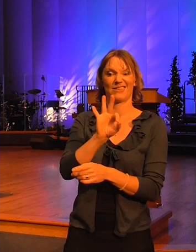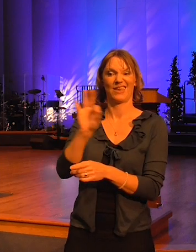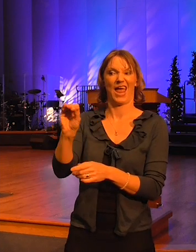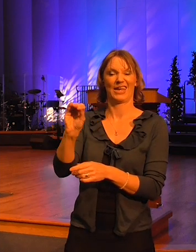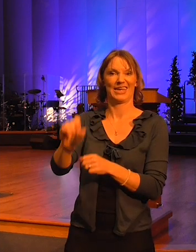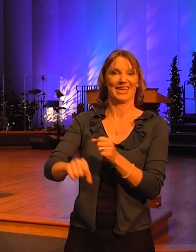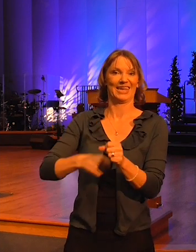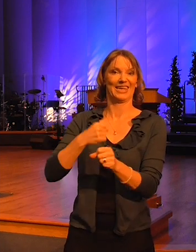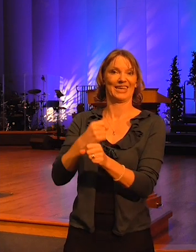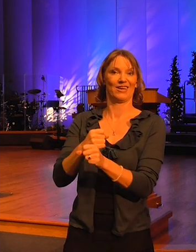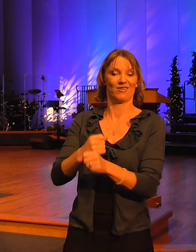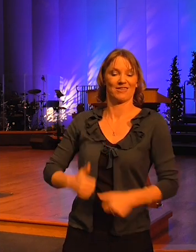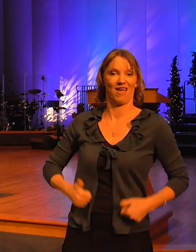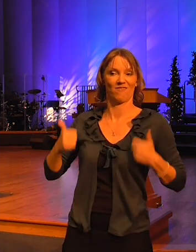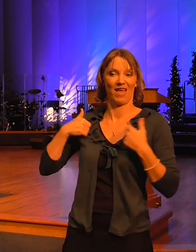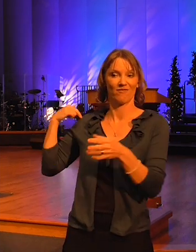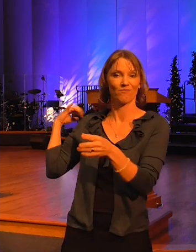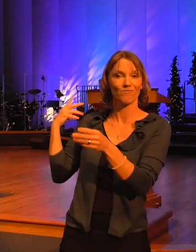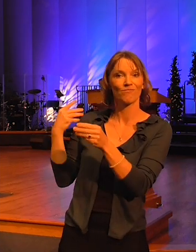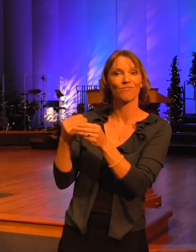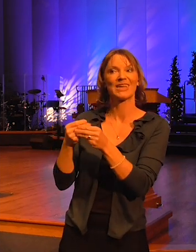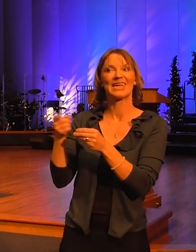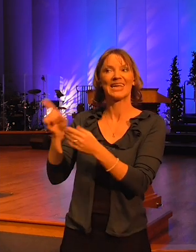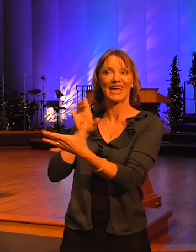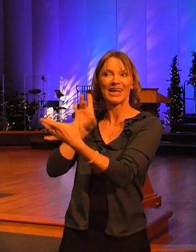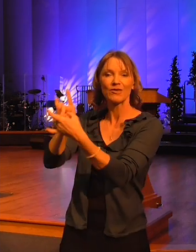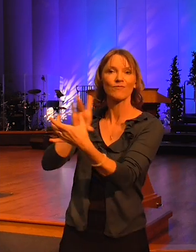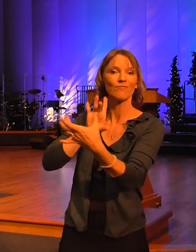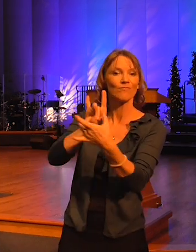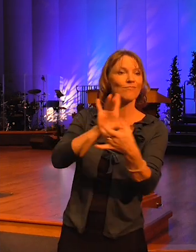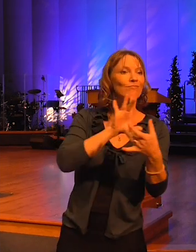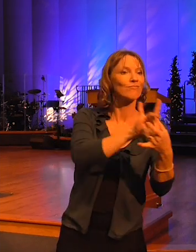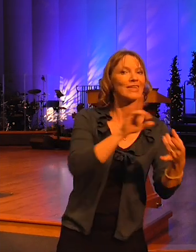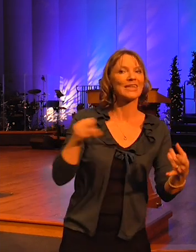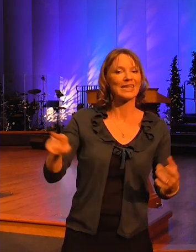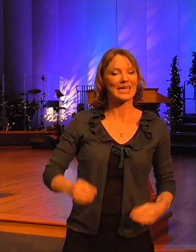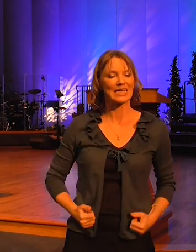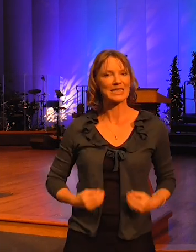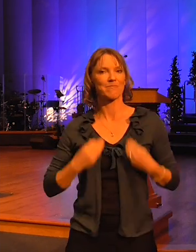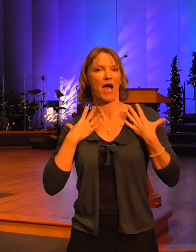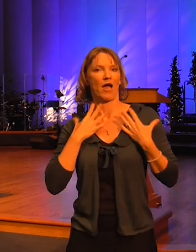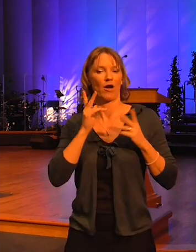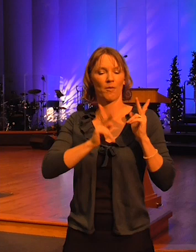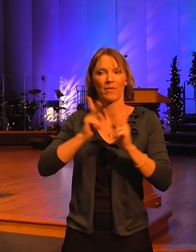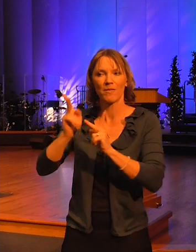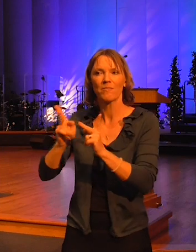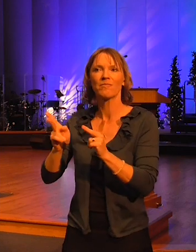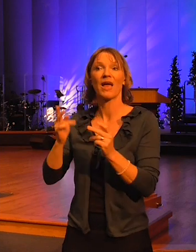con las que se conectó e inspiró, que todo eso. él dio en esta vida regresa a él ahora en tu